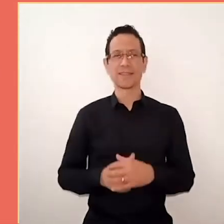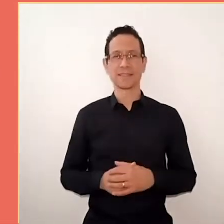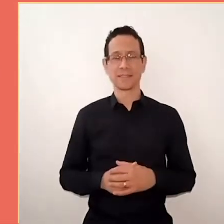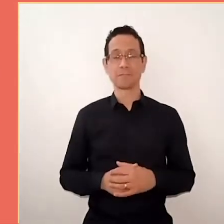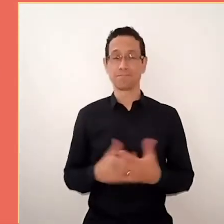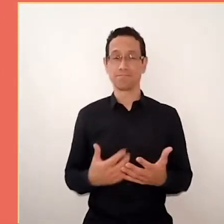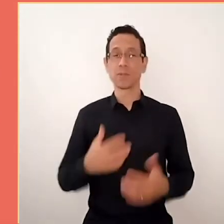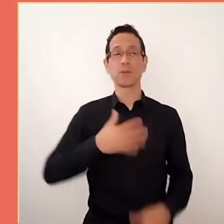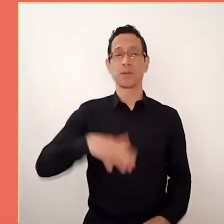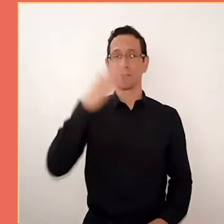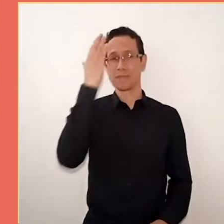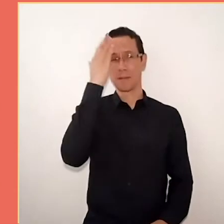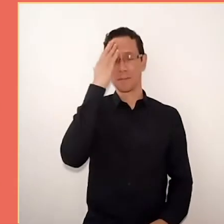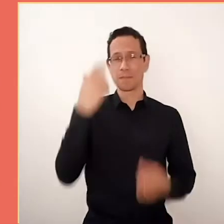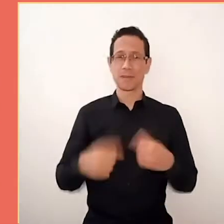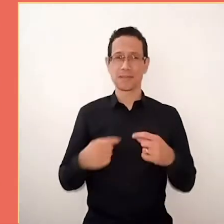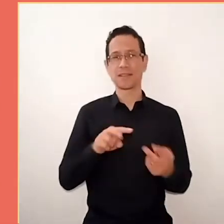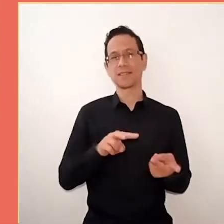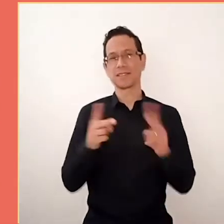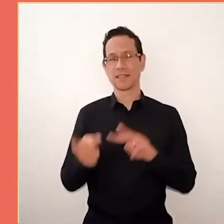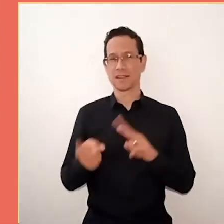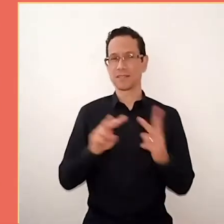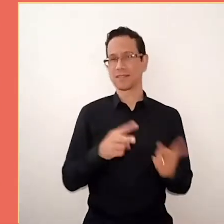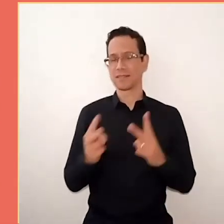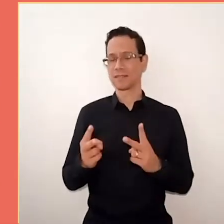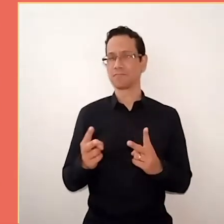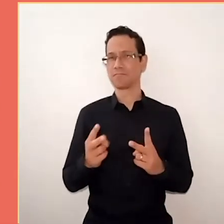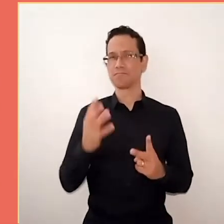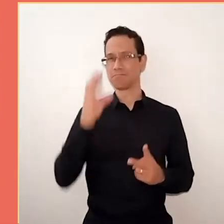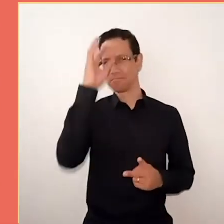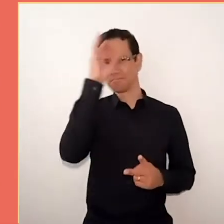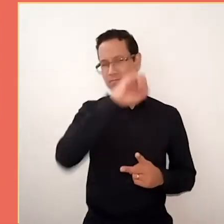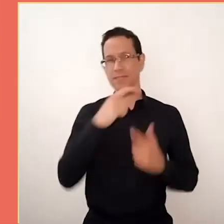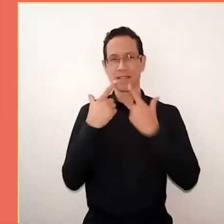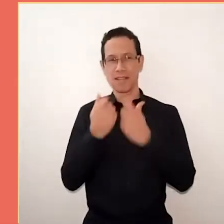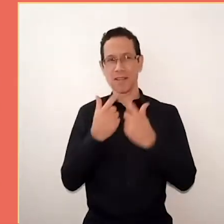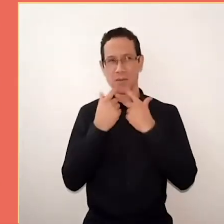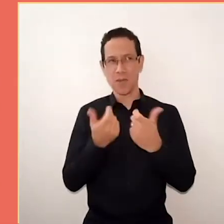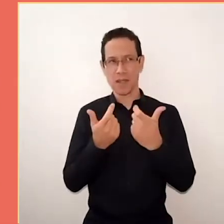desse processo de apropriação da linguagem, tanto oral quanto da linguagem escrita.